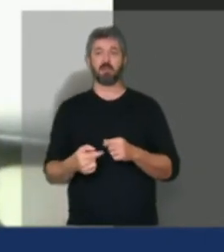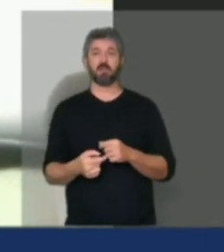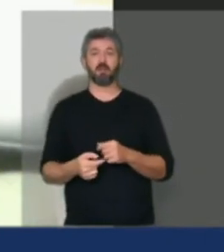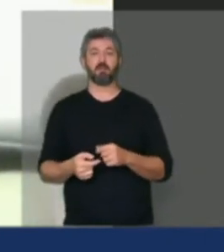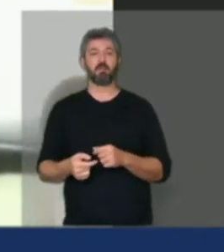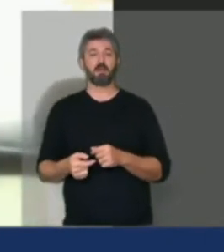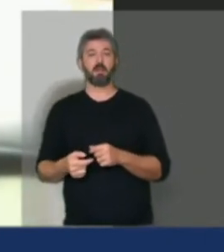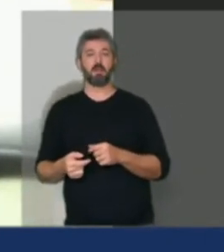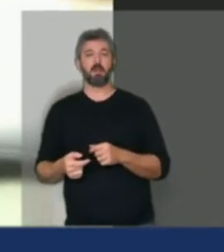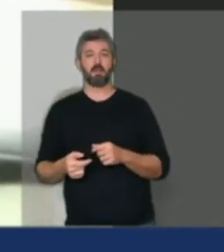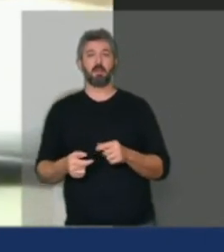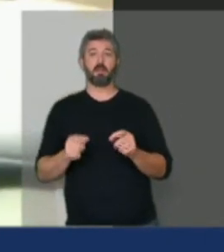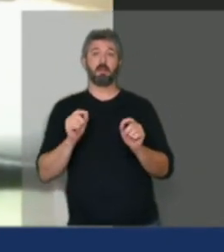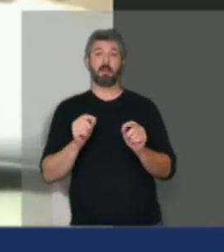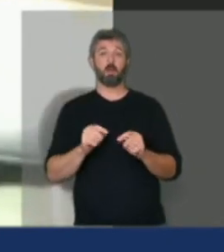PESQUISAS, DE QUE LULA VOLTE A SER O NOSSO PRESIDENTE DA